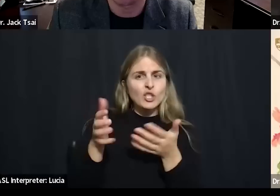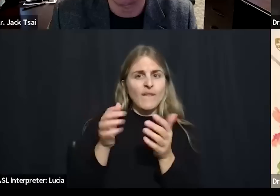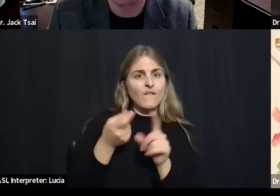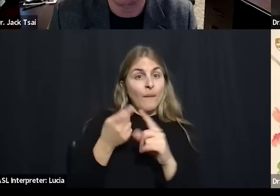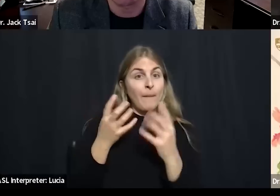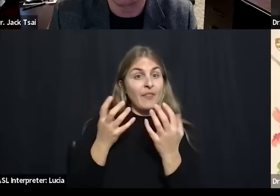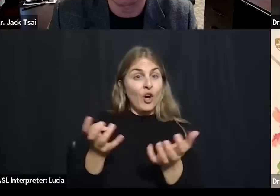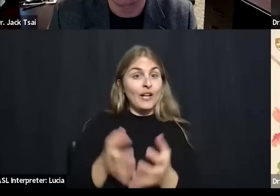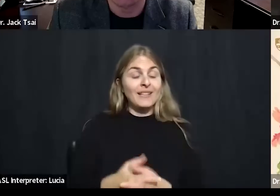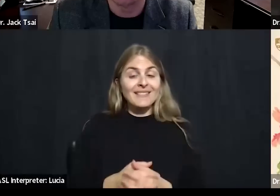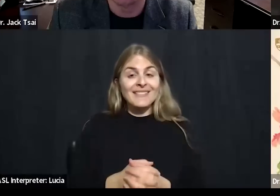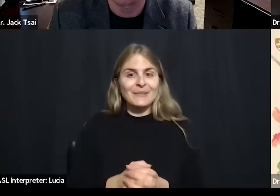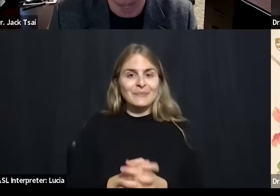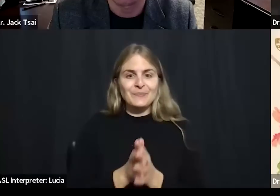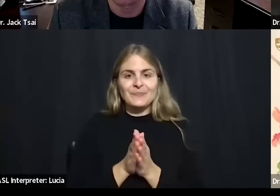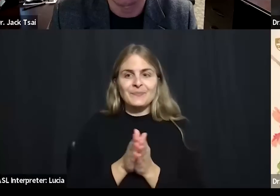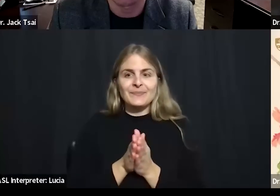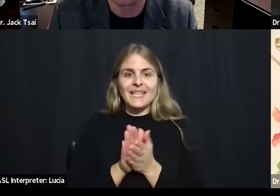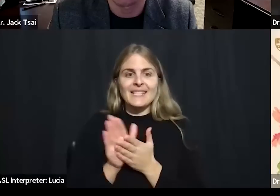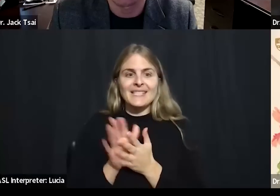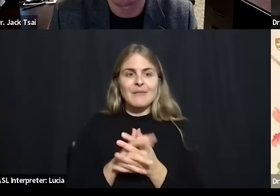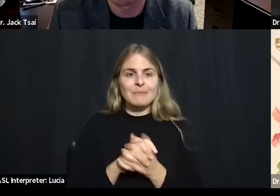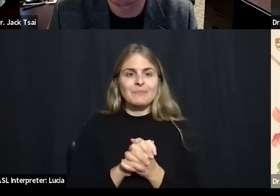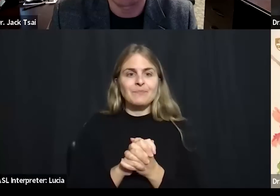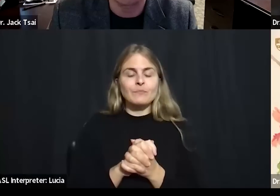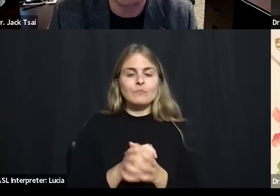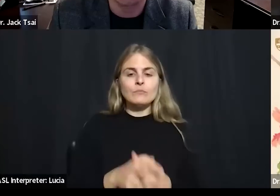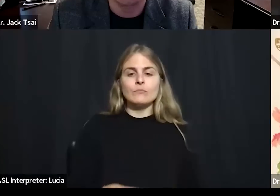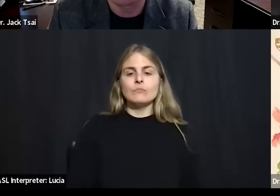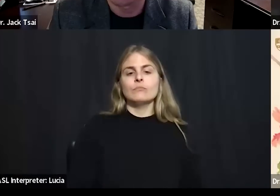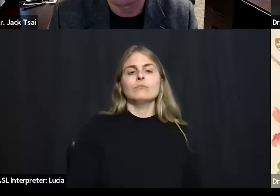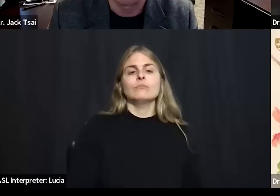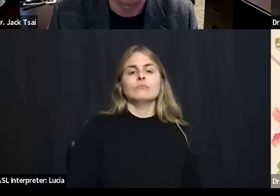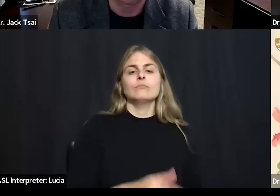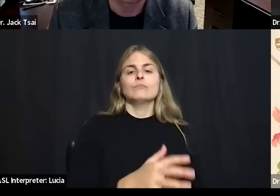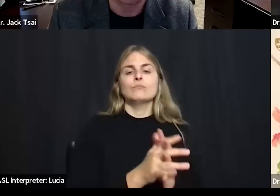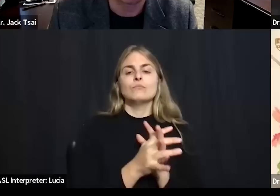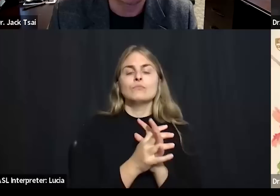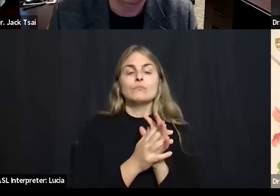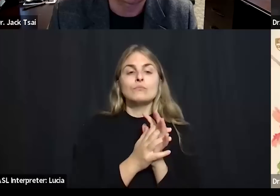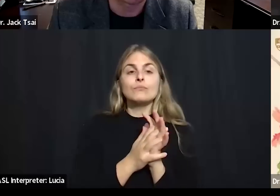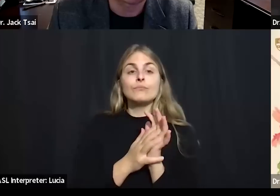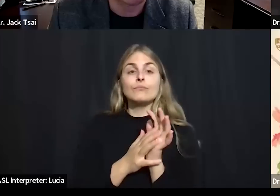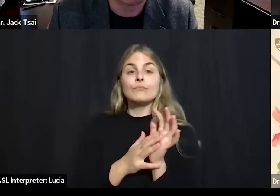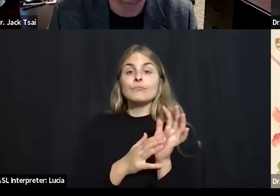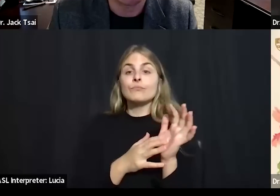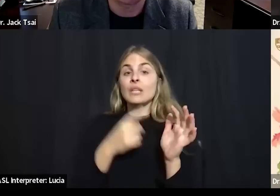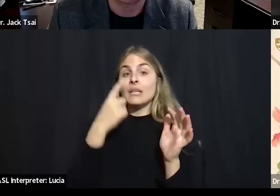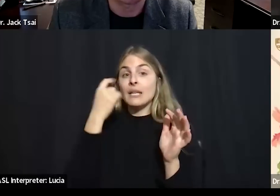y algunos de nuestros oradores en el chat. Oradores, por favor enciendan sus cámaras